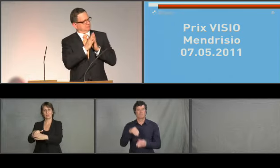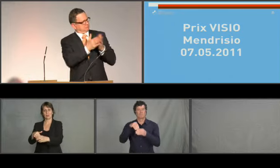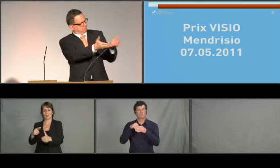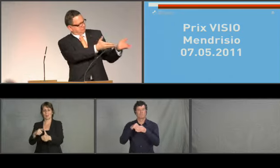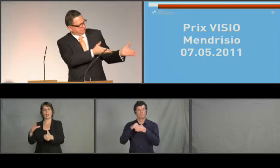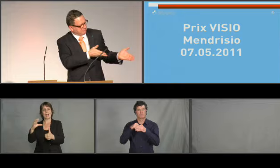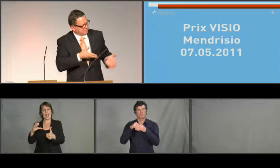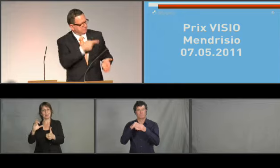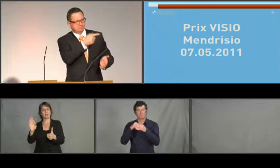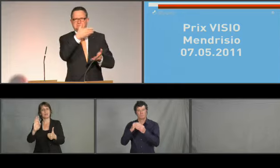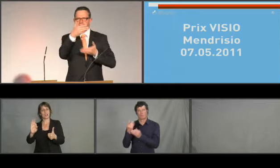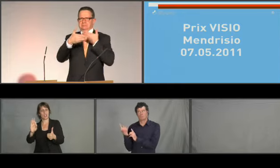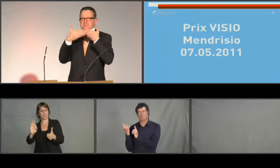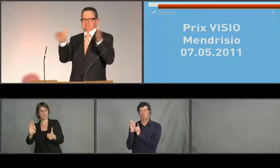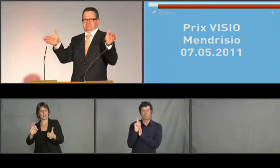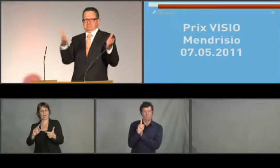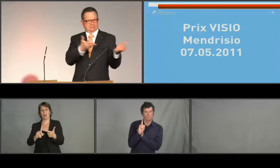Ich bitte Sie jetzt auf die Bühne.